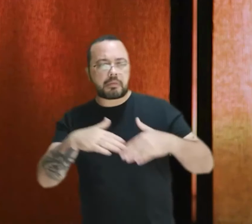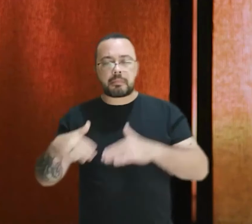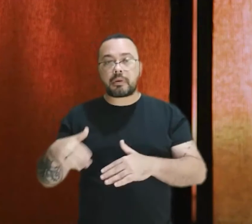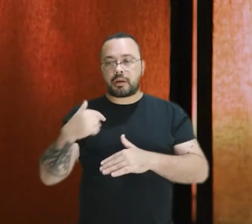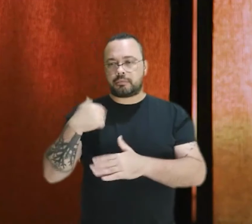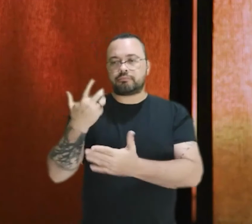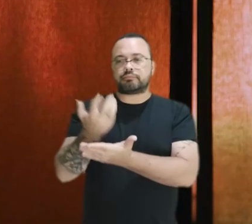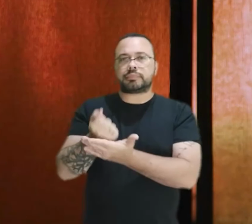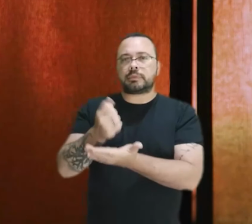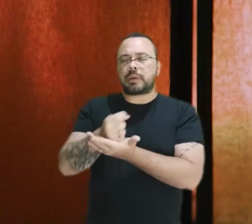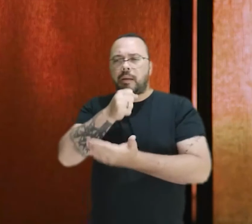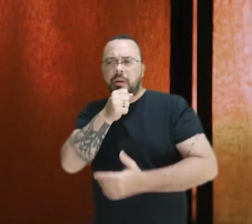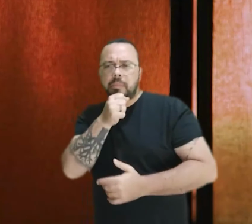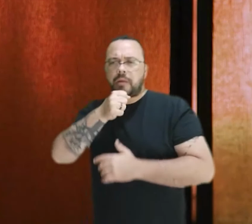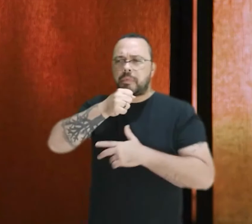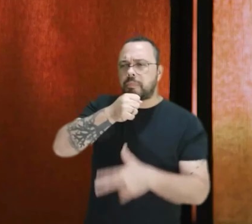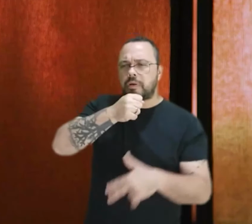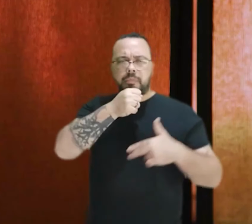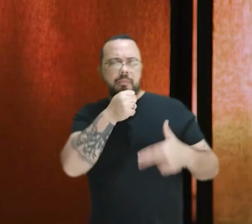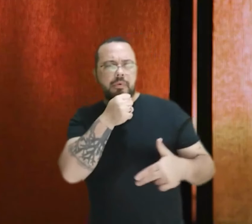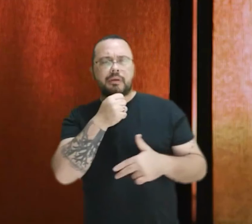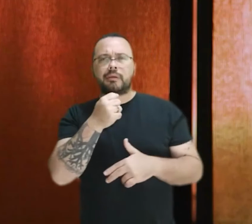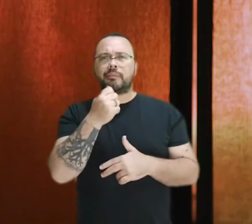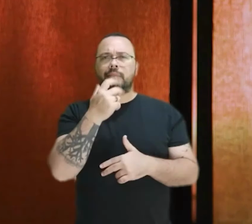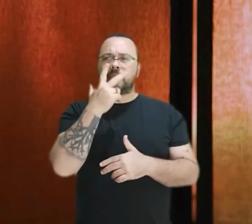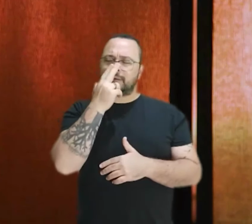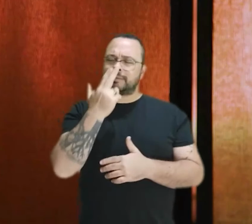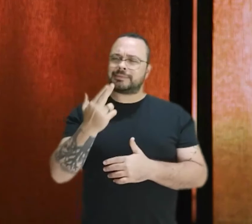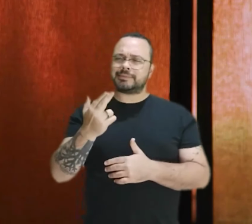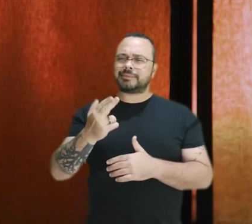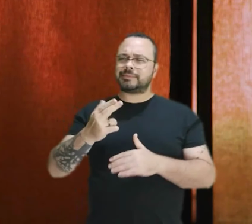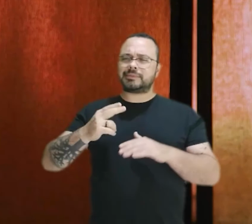eu acho que tudo tá muito... tá numa região muito aguda,